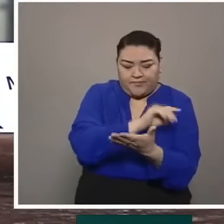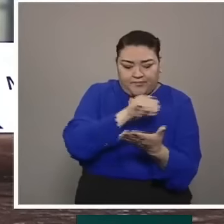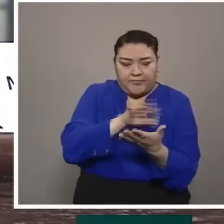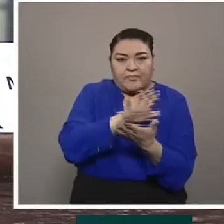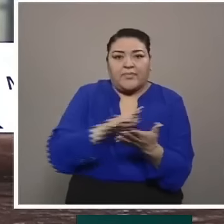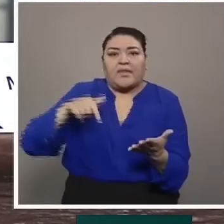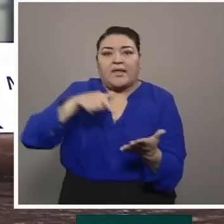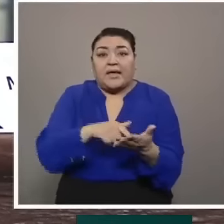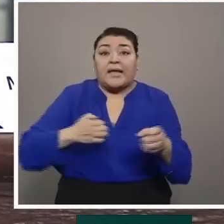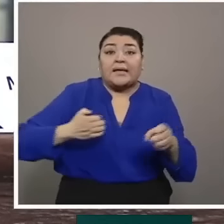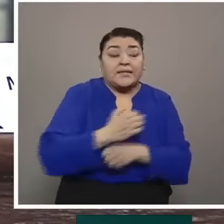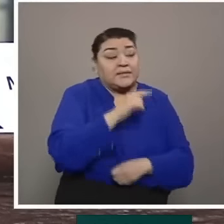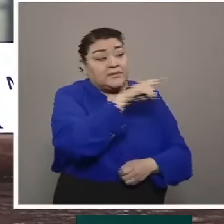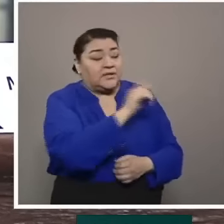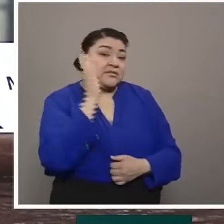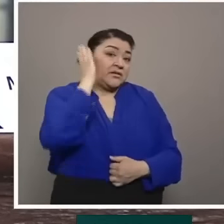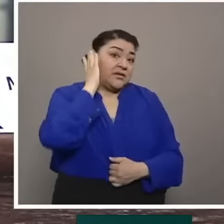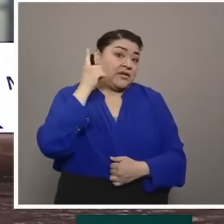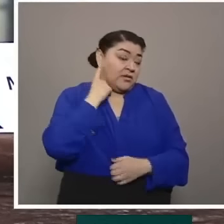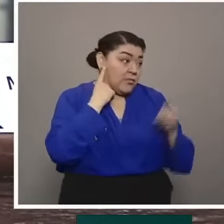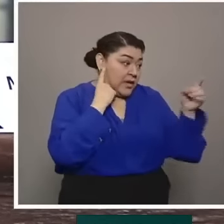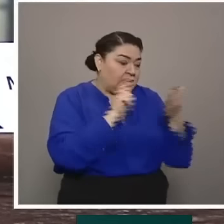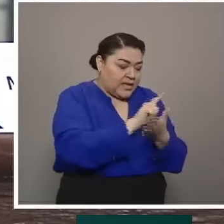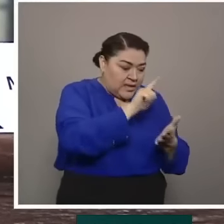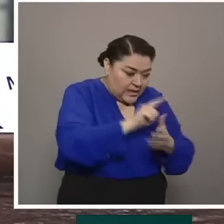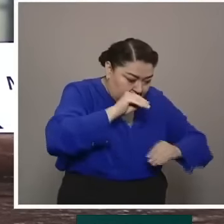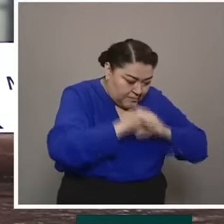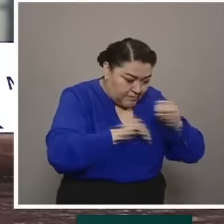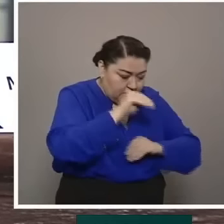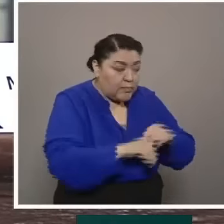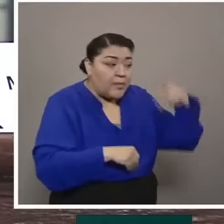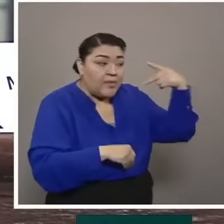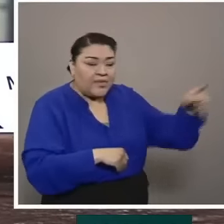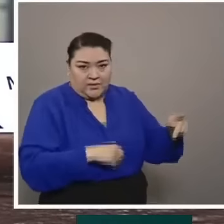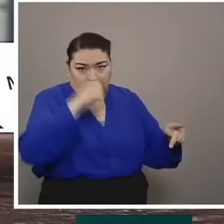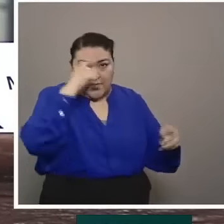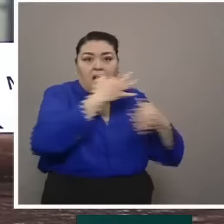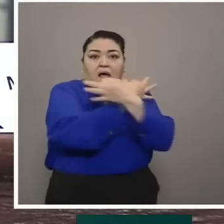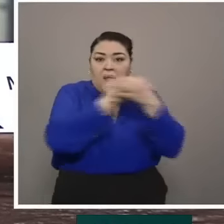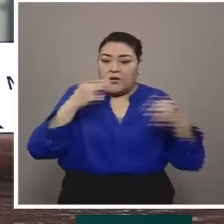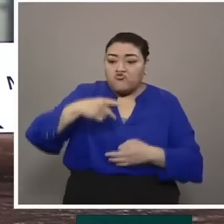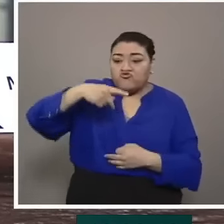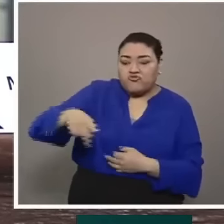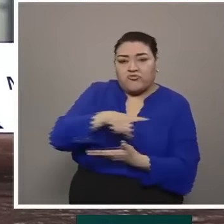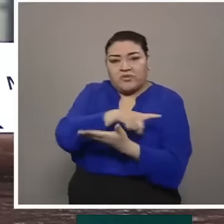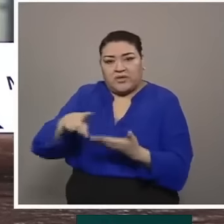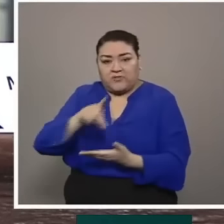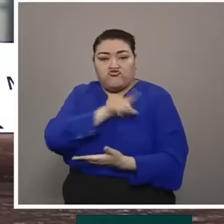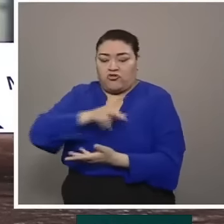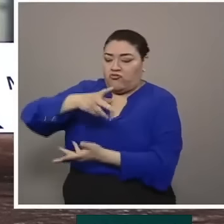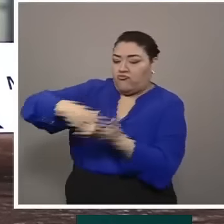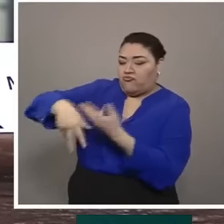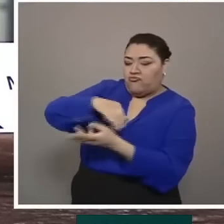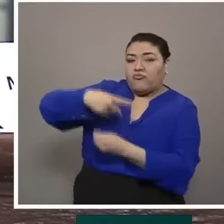deberá emitir la legislación necesaria para hacer operativo el derecho a la libre determinación,